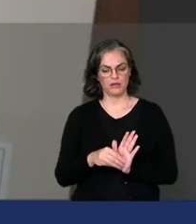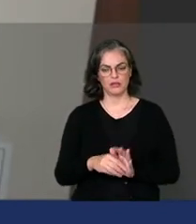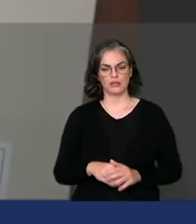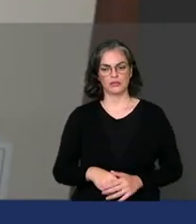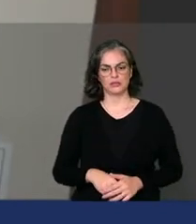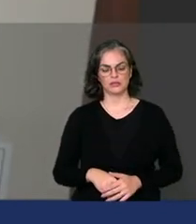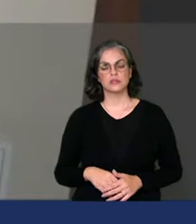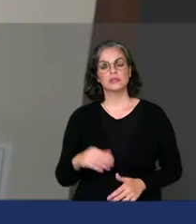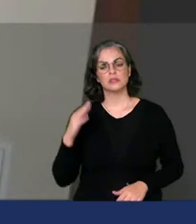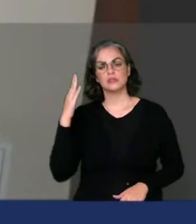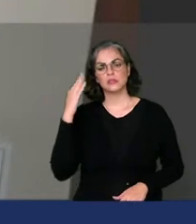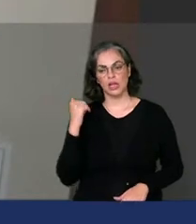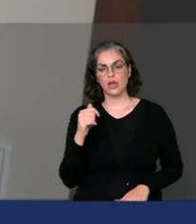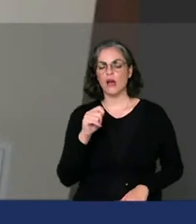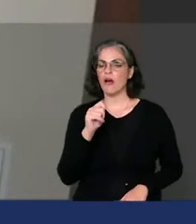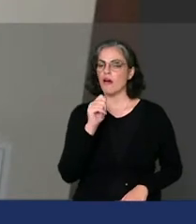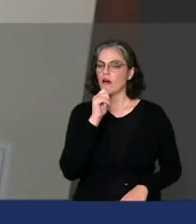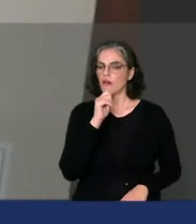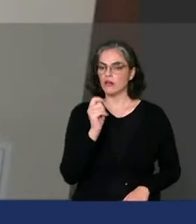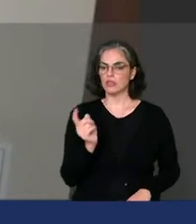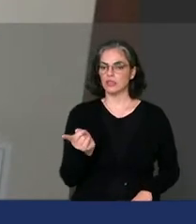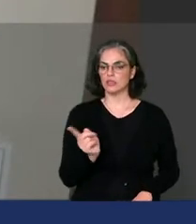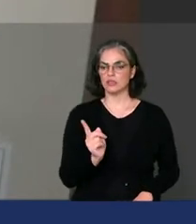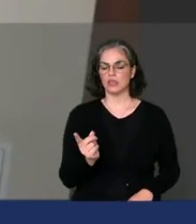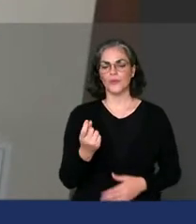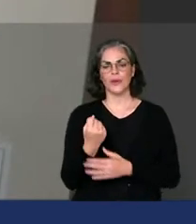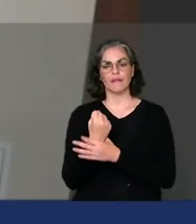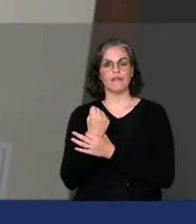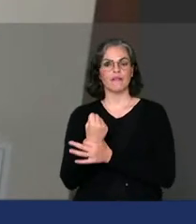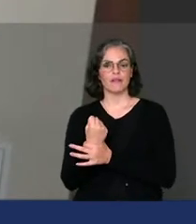ESSA EMENDA, MESMO SABENDO QUE AINDA NÃO EXISTE DE FATO A GARANTIA DESSE PISO SALARIAL,